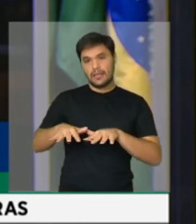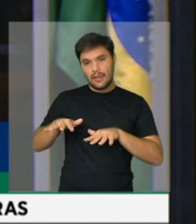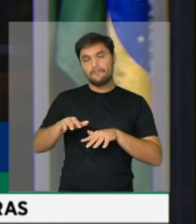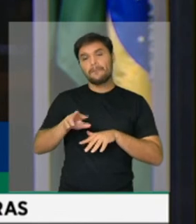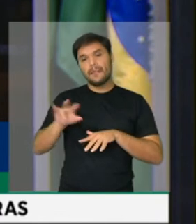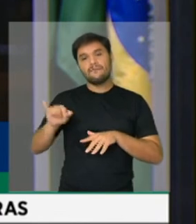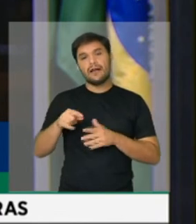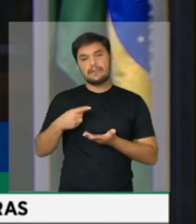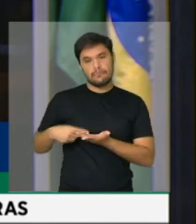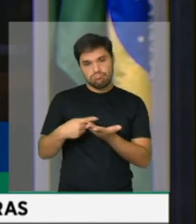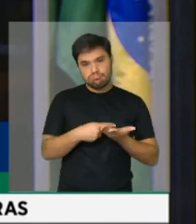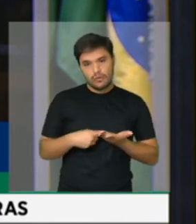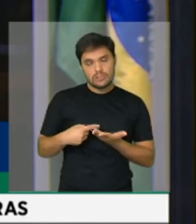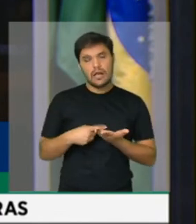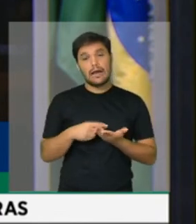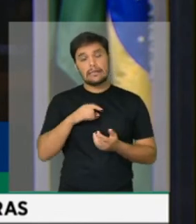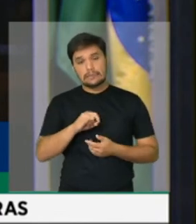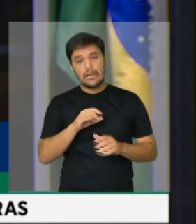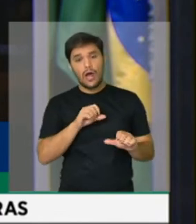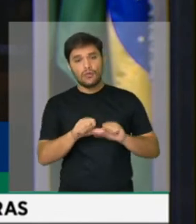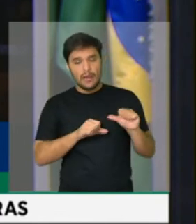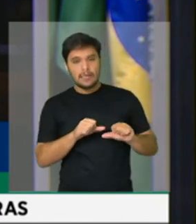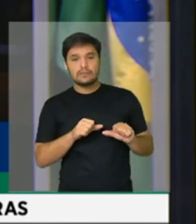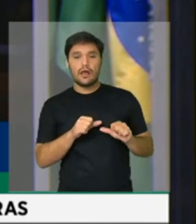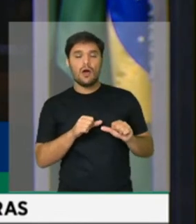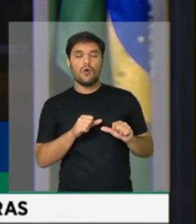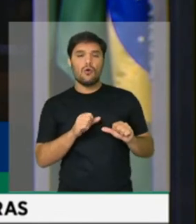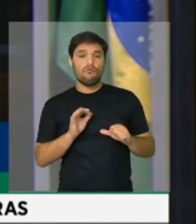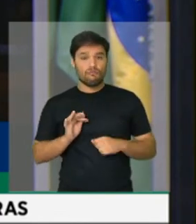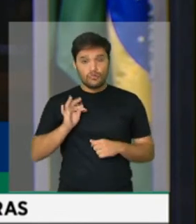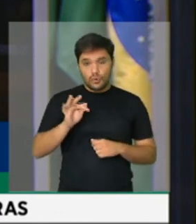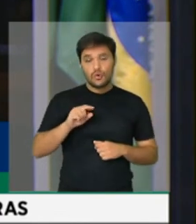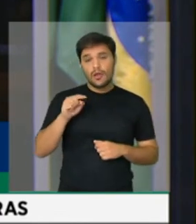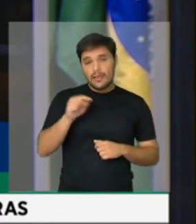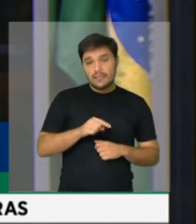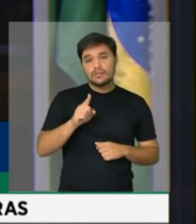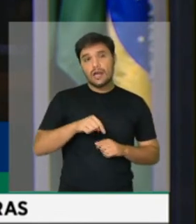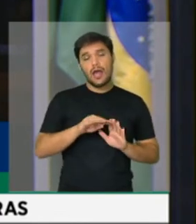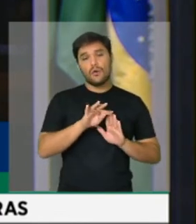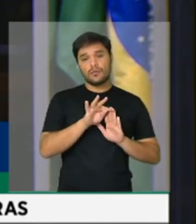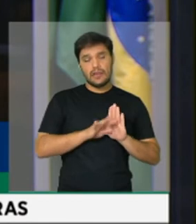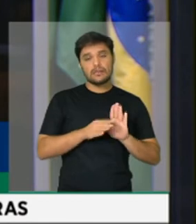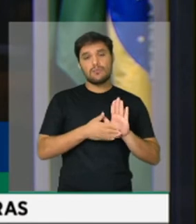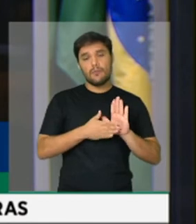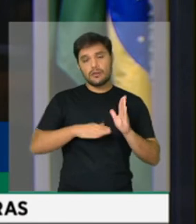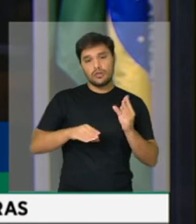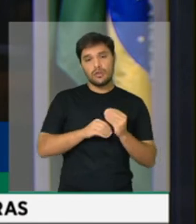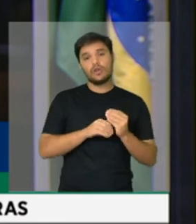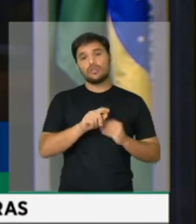GRAFO, PASSANDO PARA ARTIGO AUTÔNOMO, APENAS É UMA PRÉVIA DO QUE NÓS VAMOS APRESENTAR NO FINAL, FRUTO DAS EMENDAS DE PLENÁRIO QUE SERÃO APRESENTADAS AGORA,